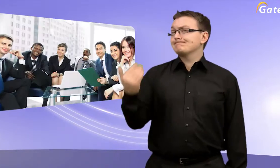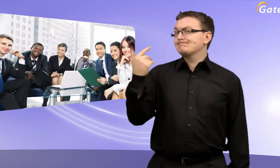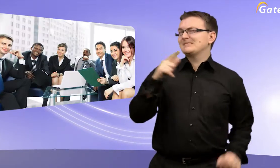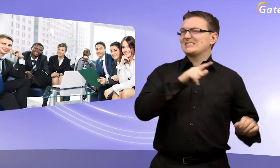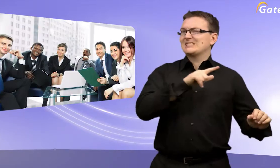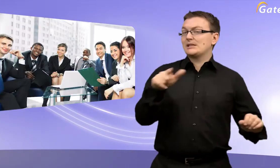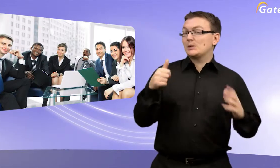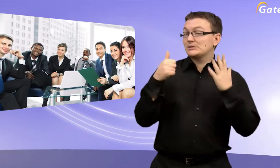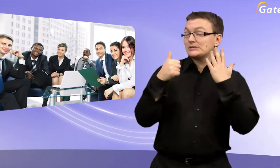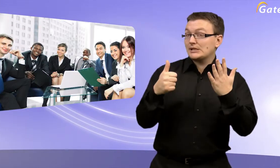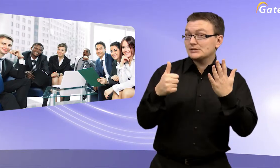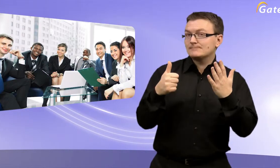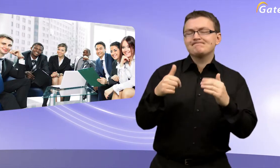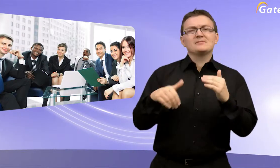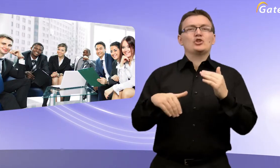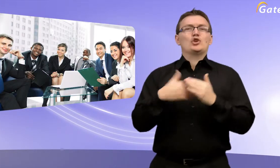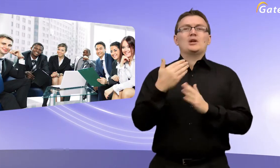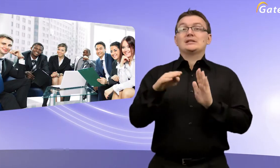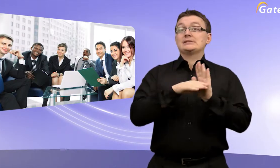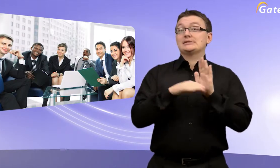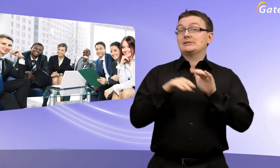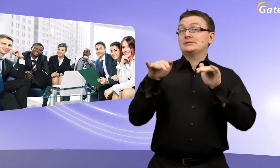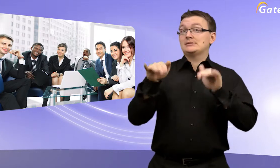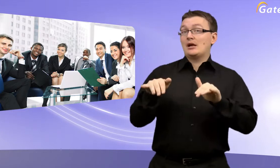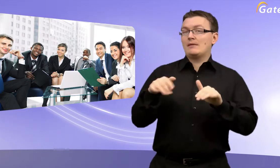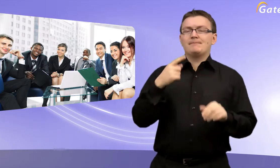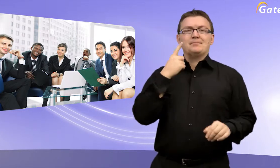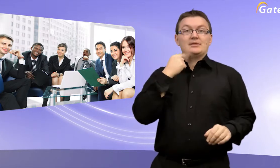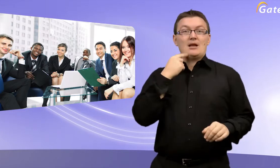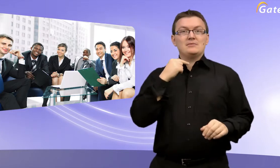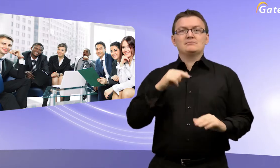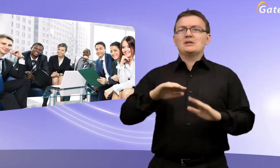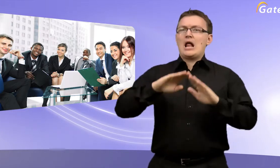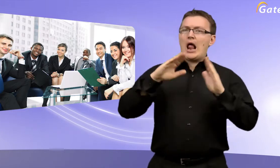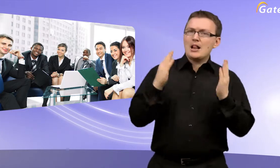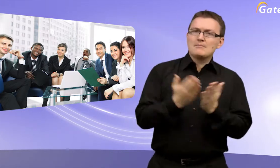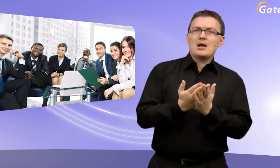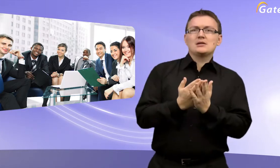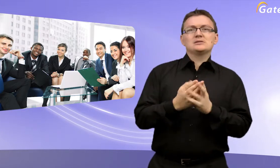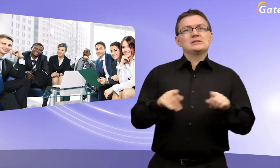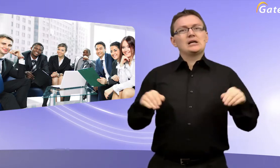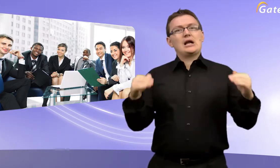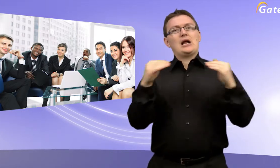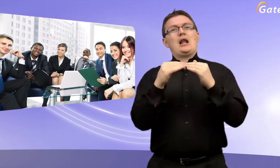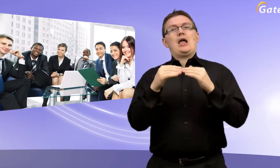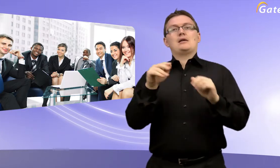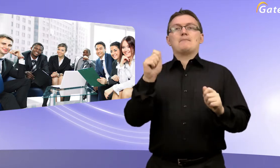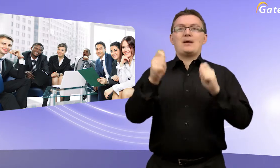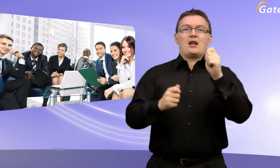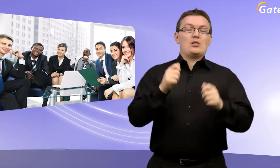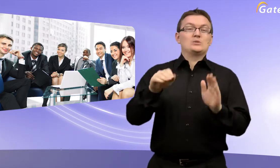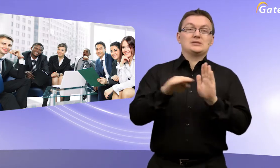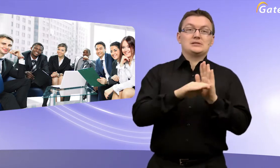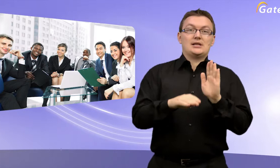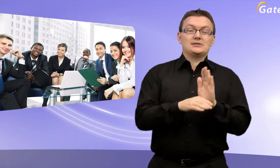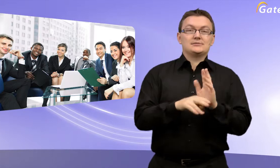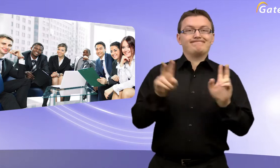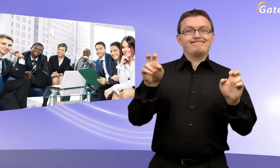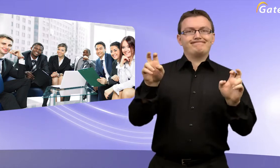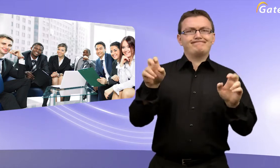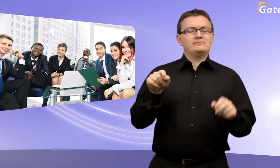Seit 2006 gibt es ein neues Gesetz mit dem Namen: "Allgemeines Gleichbehandlungsgesetz"